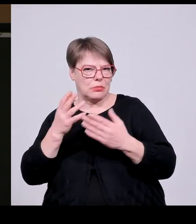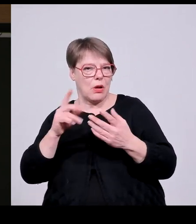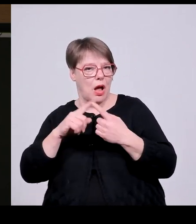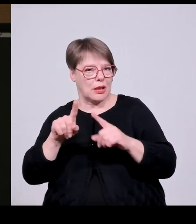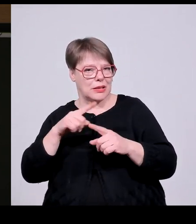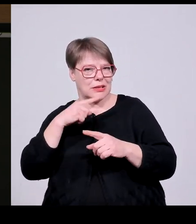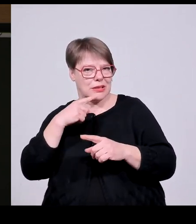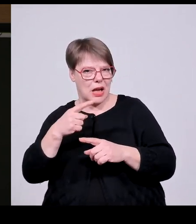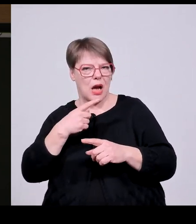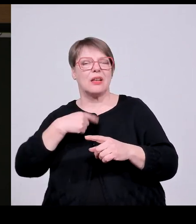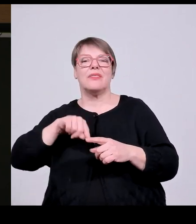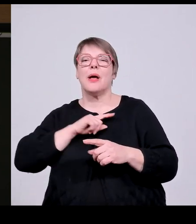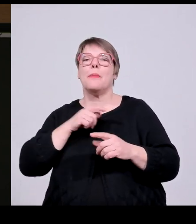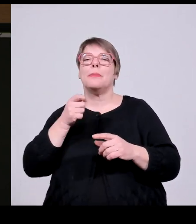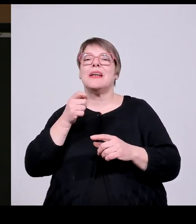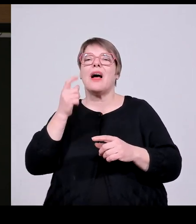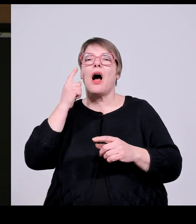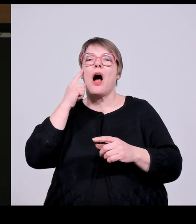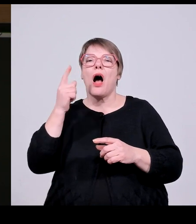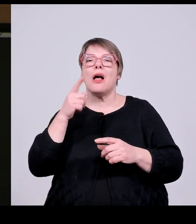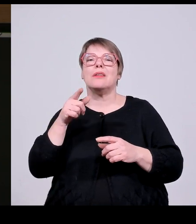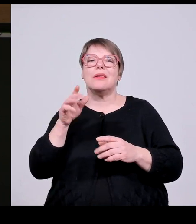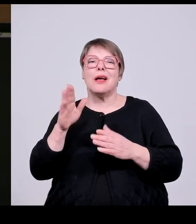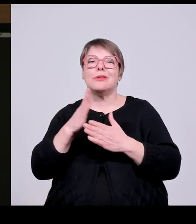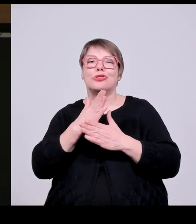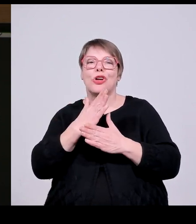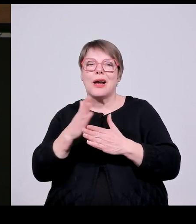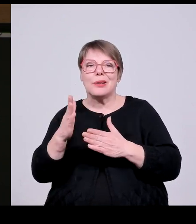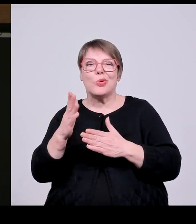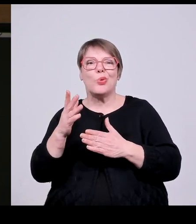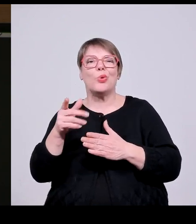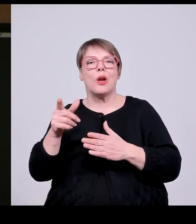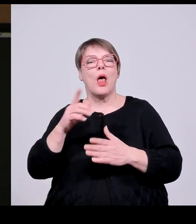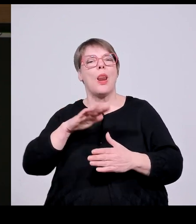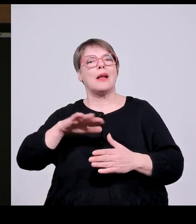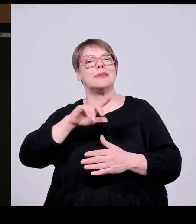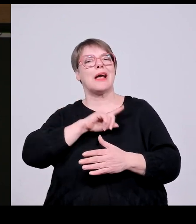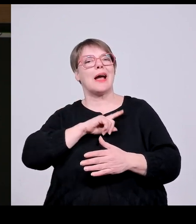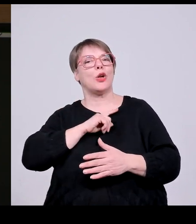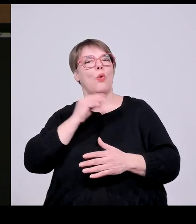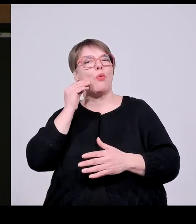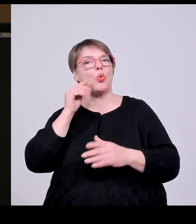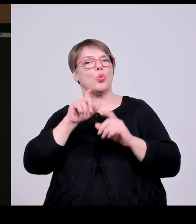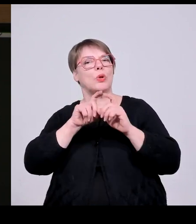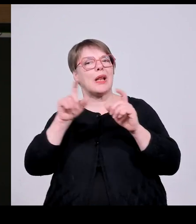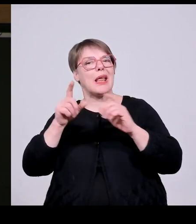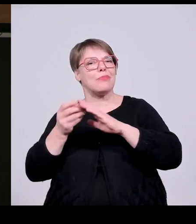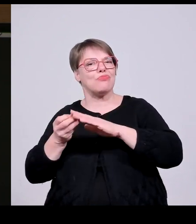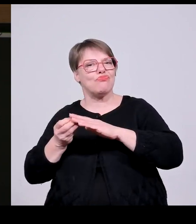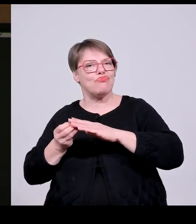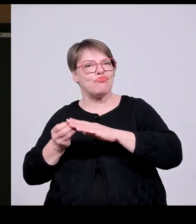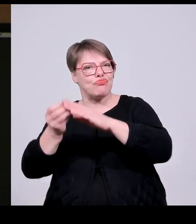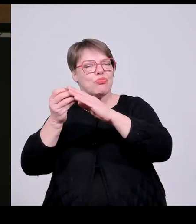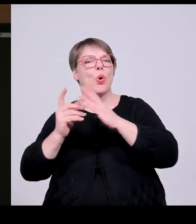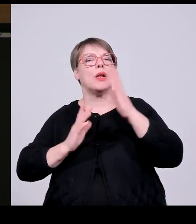nutzen, um den Mieterbeiräten, die ehrenamtlich ihre Zeit und Kraft aufwenden, noch mal Danke zu sagen, und ich möchte auch